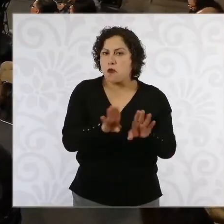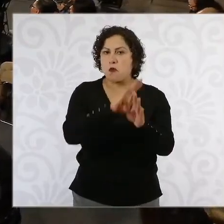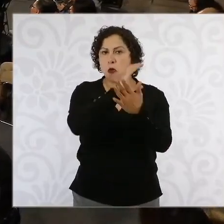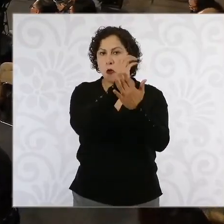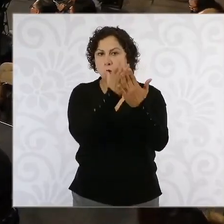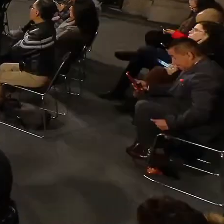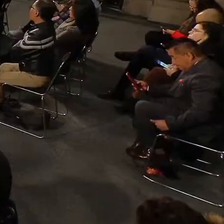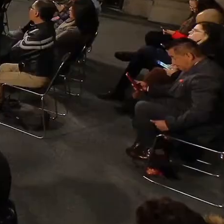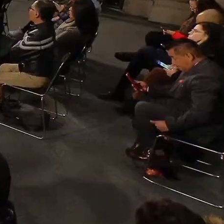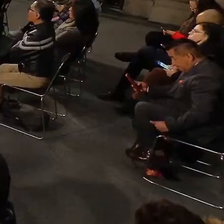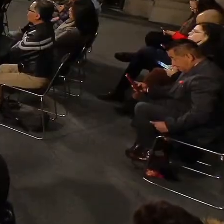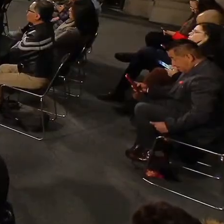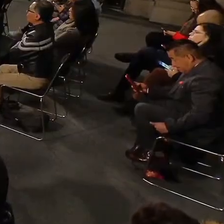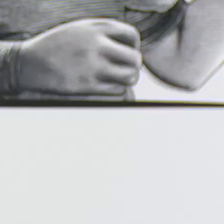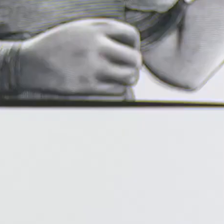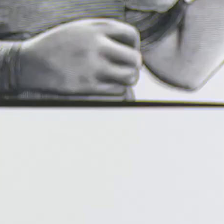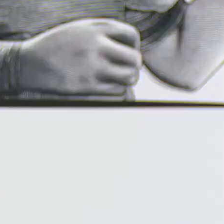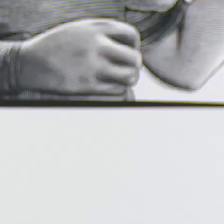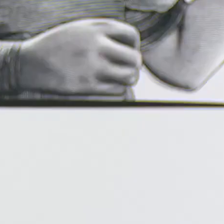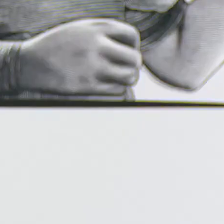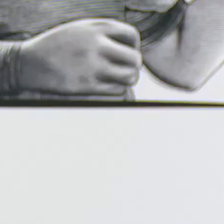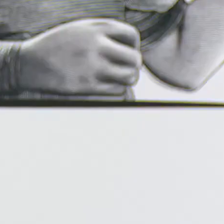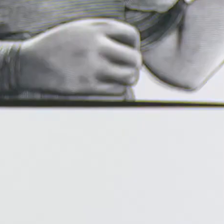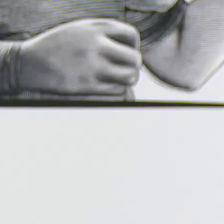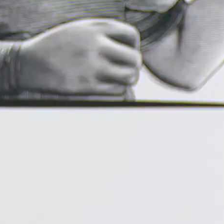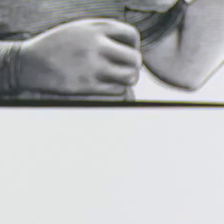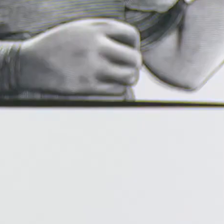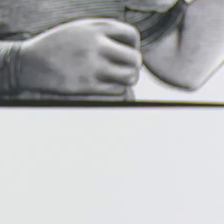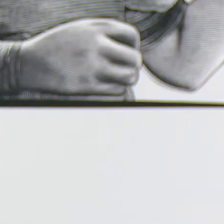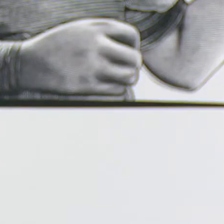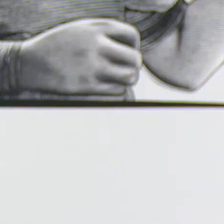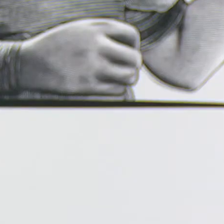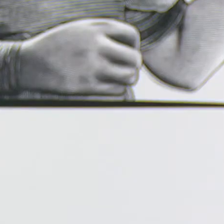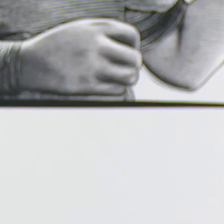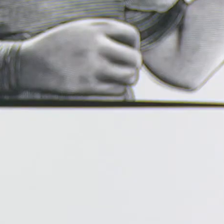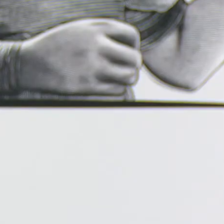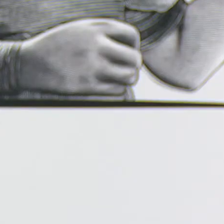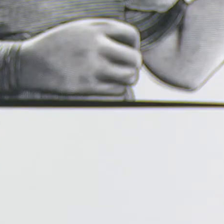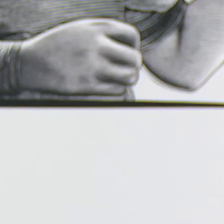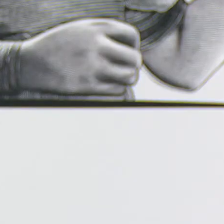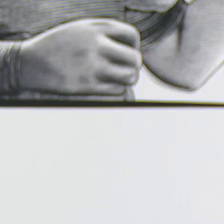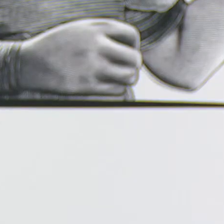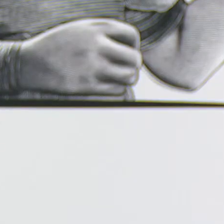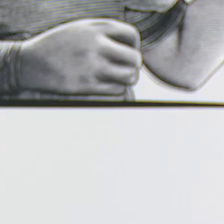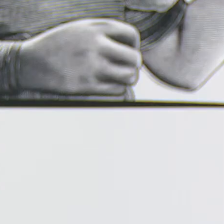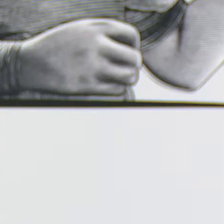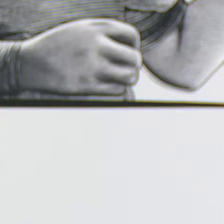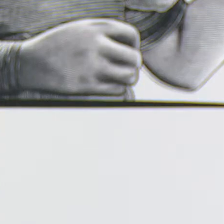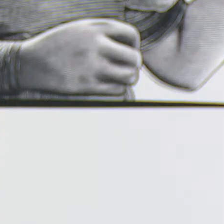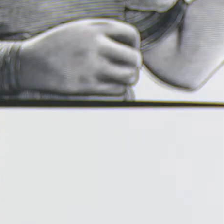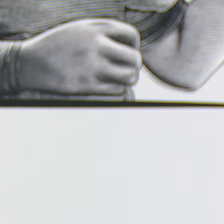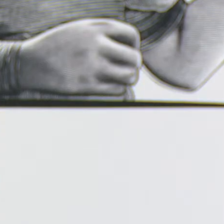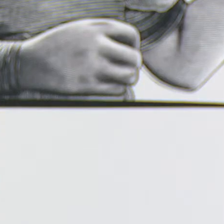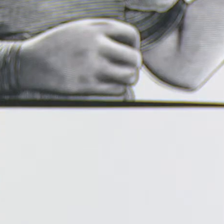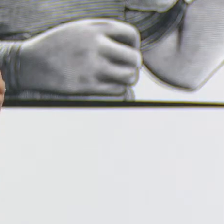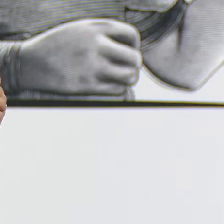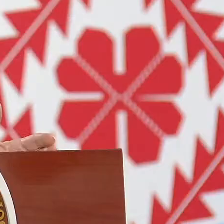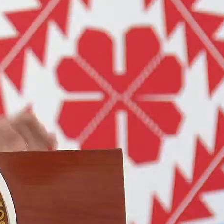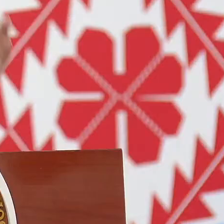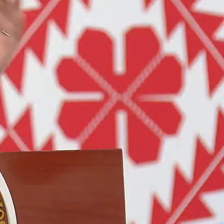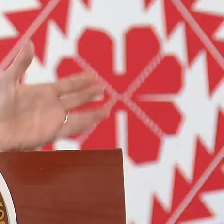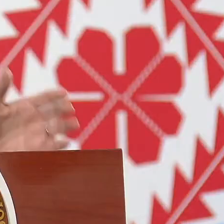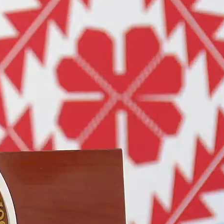amga Navidad sí se va a pagar una parte ahora en diciembre otra parte en enero y otra parte